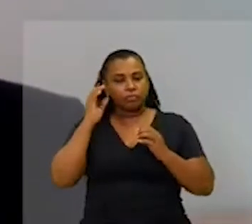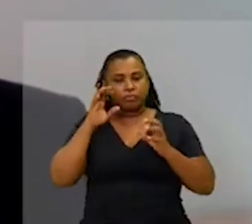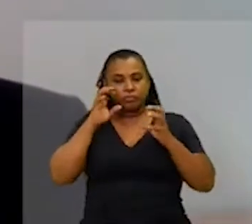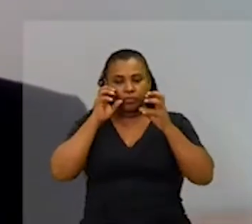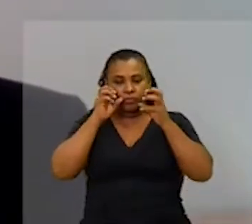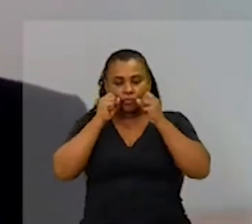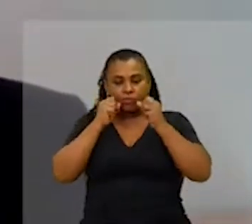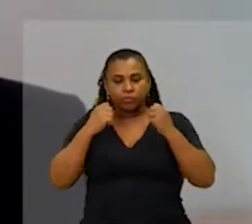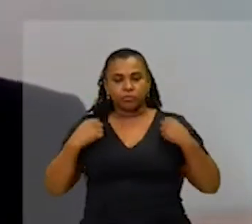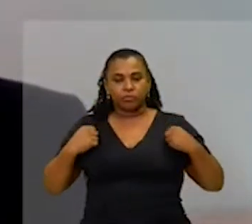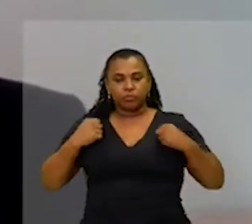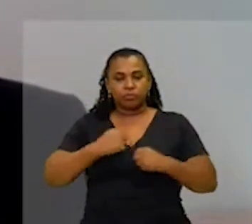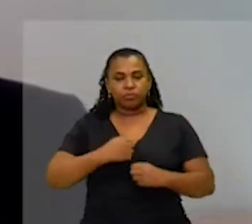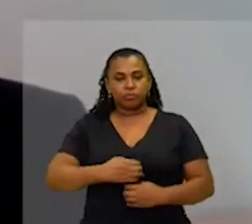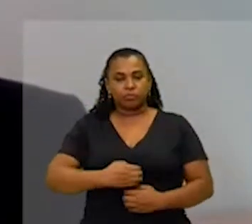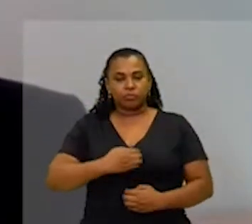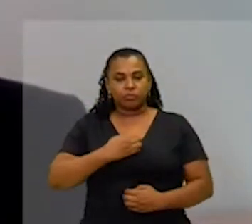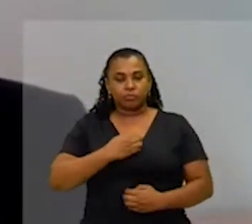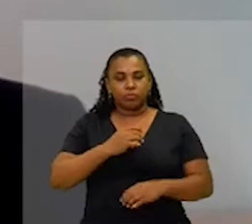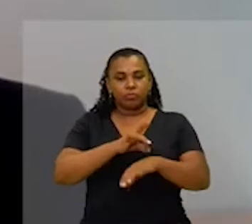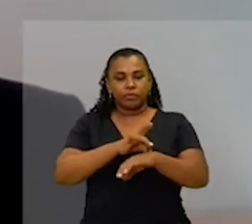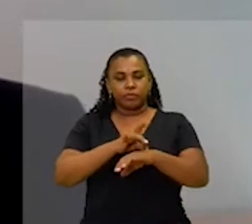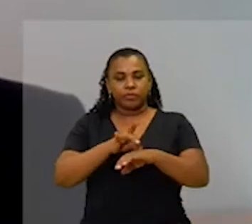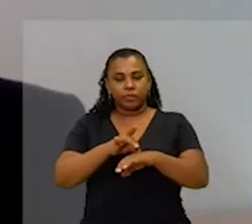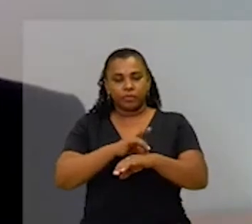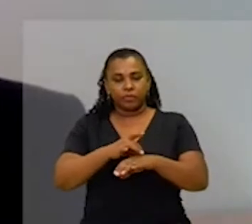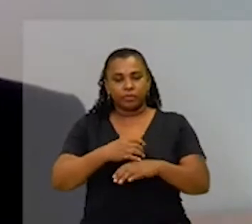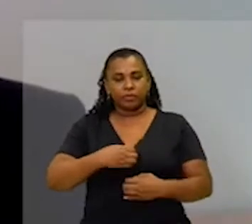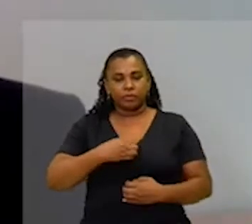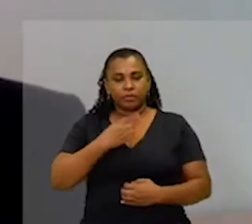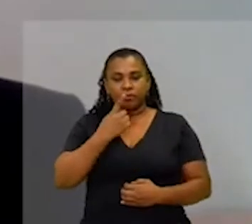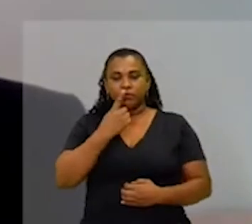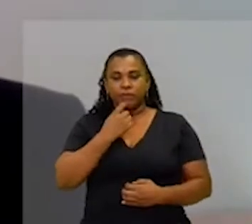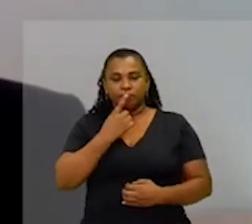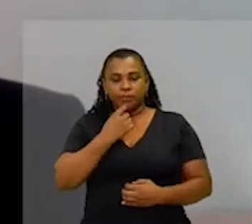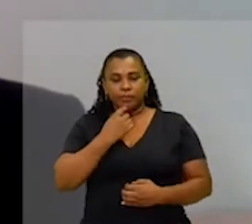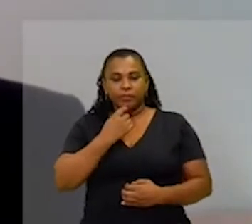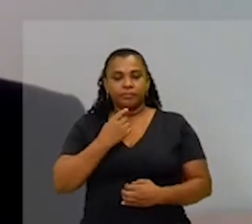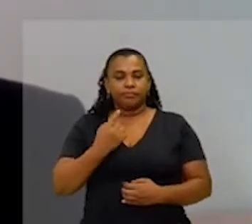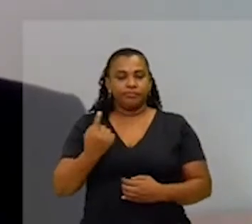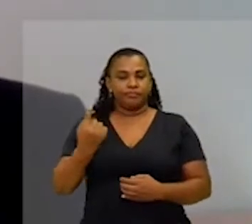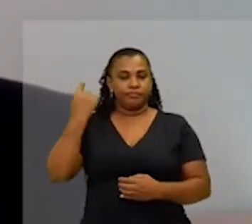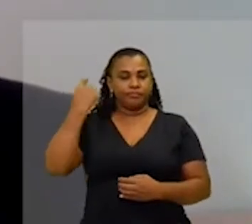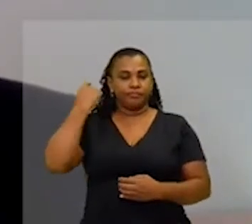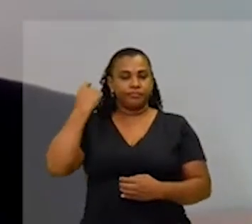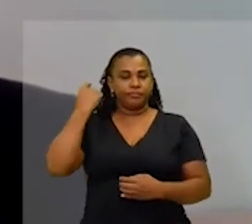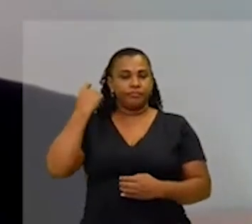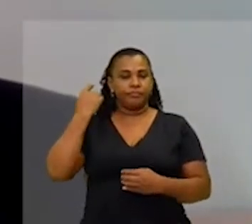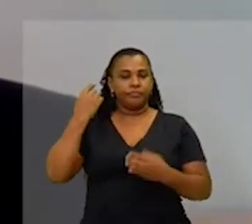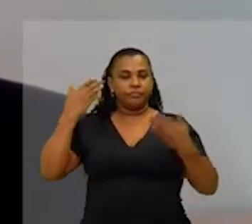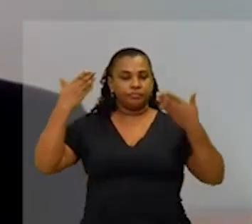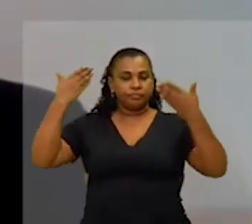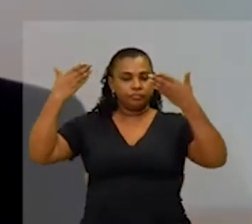preto com camisa azul Clara e gravatas vermelhas ao fundo da minha tela a uma parede de cor branca